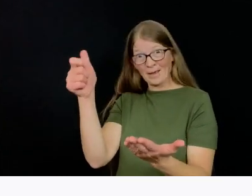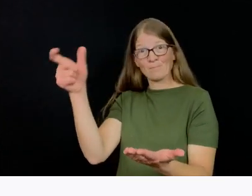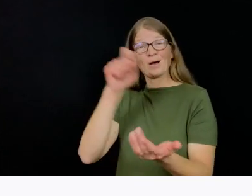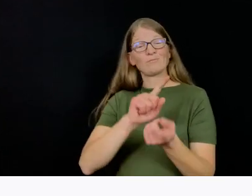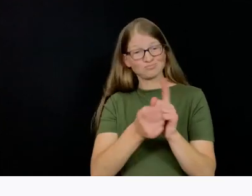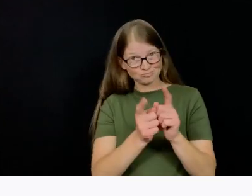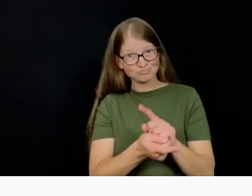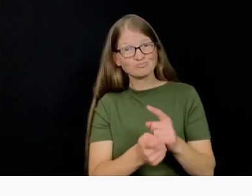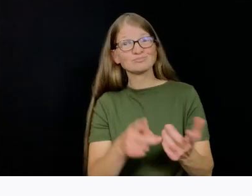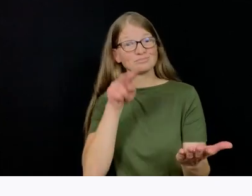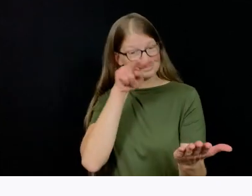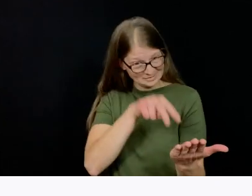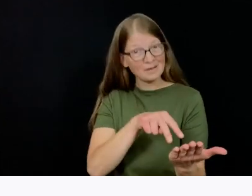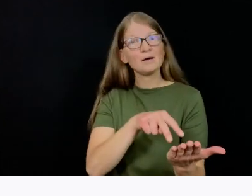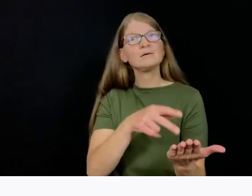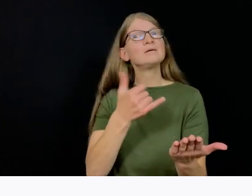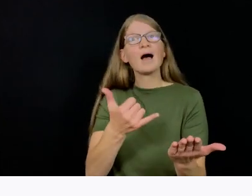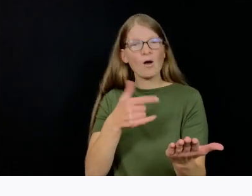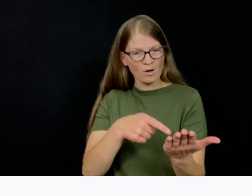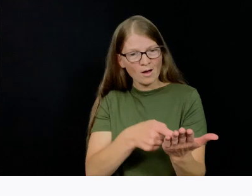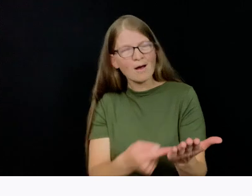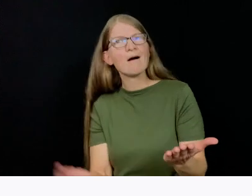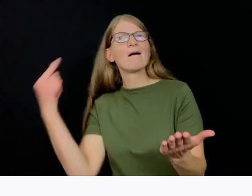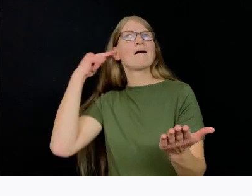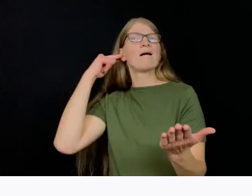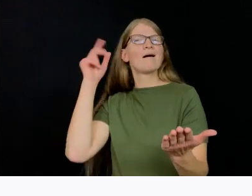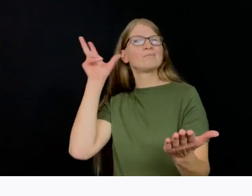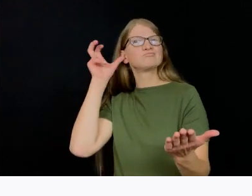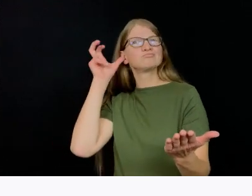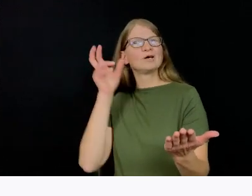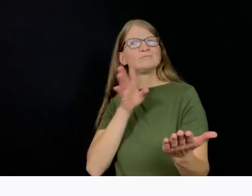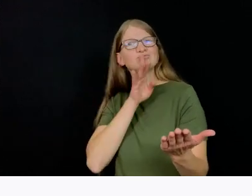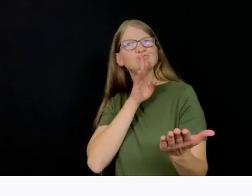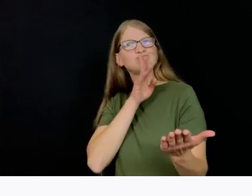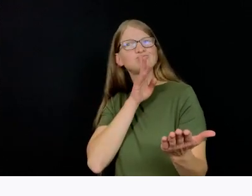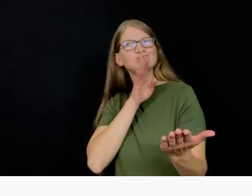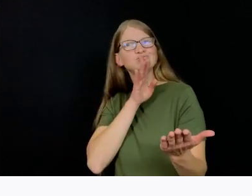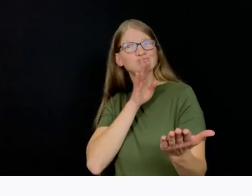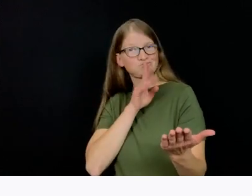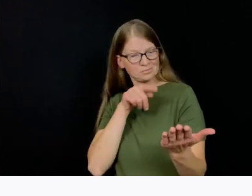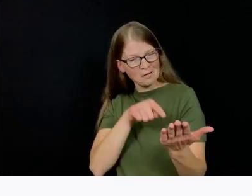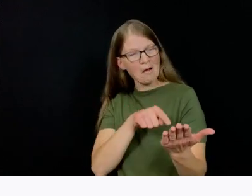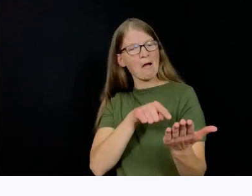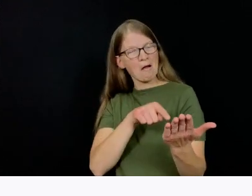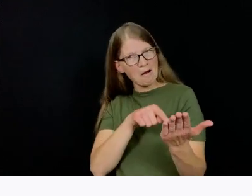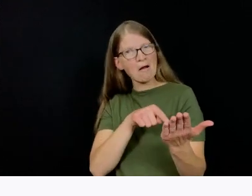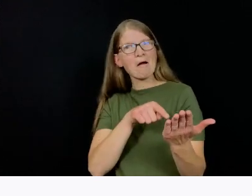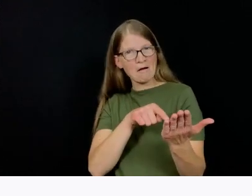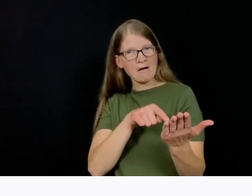والجُمل بصوت عالٍ (متحدّث باللغة الإسبانية يقرأ جملة)